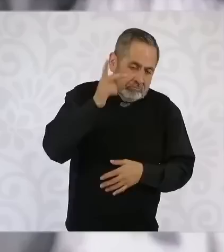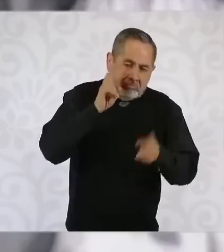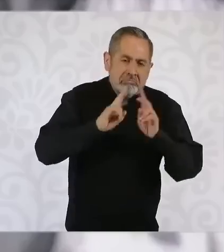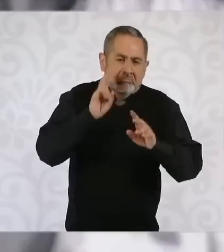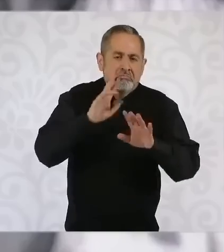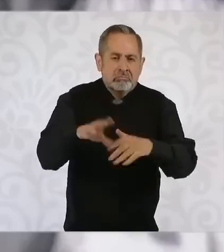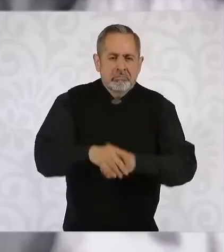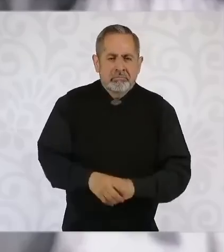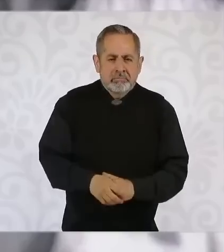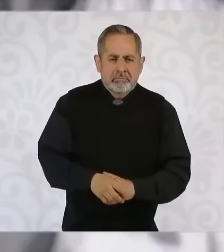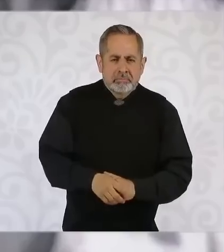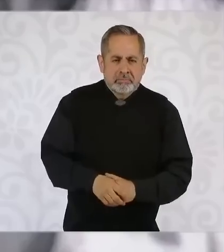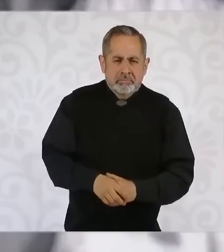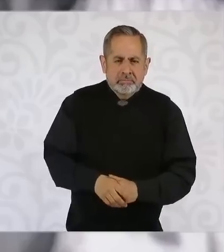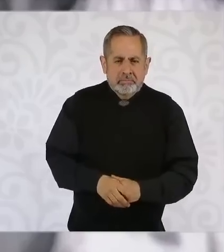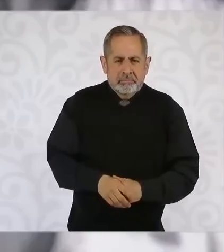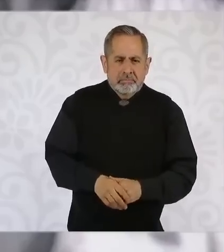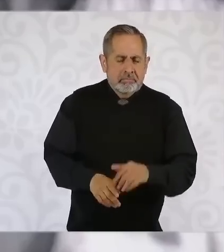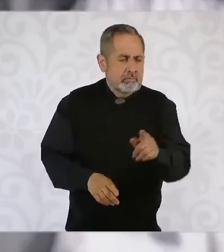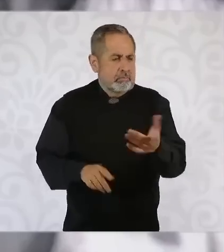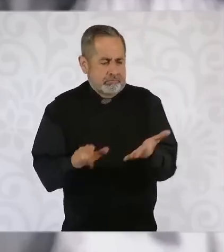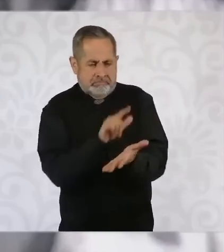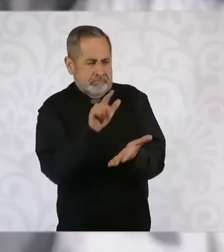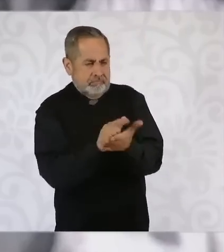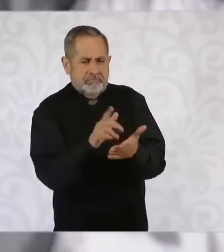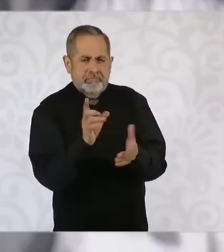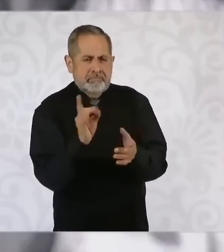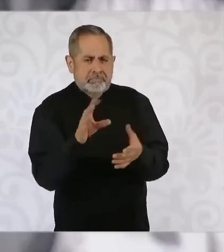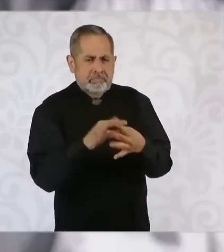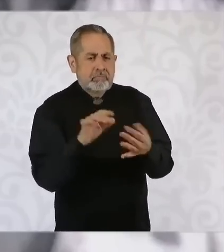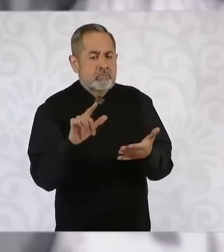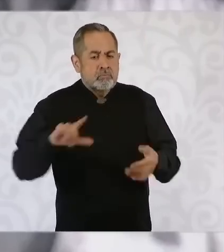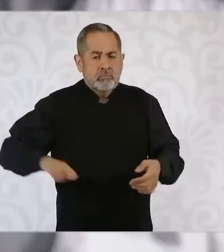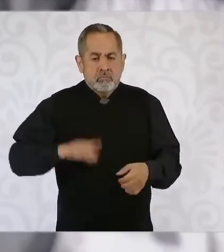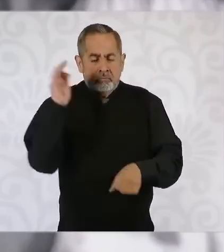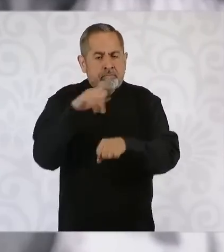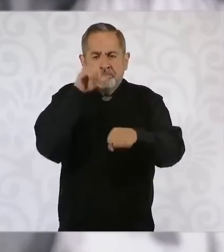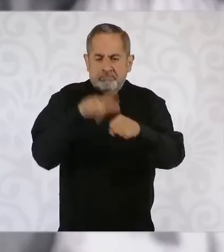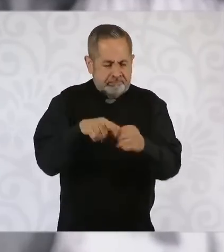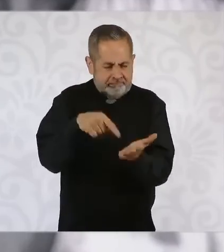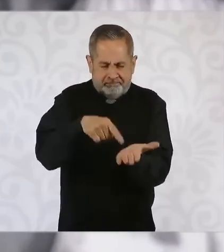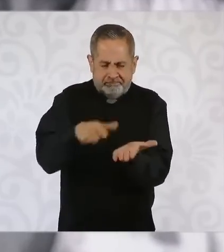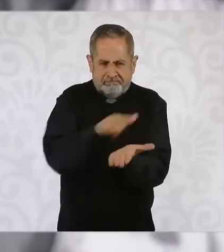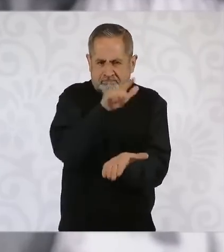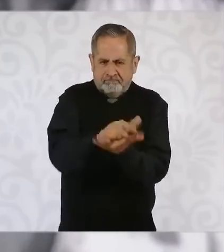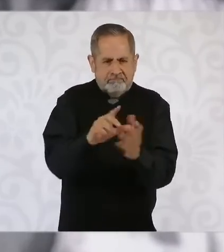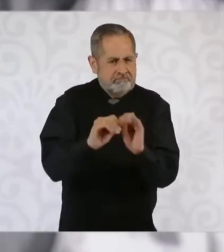están legisladas eh Por cierto s la y el cas está perfectamente legislado pero en el caso